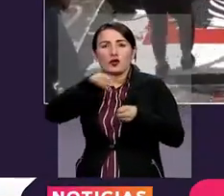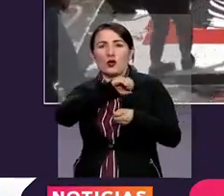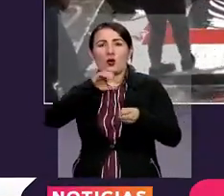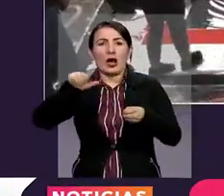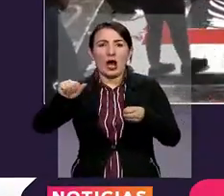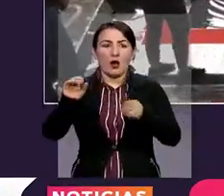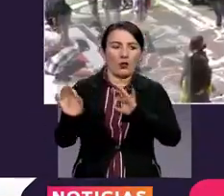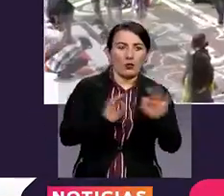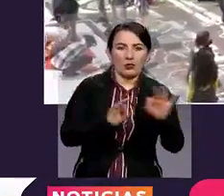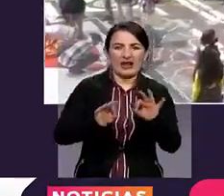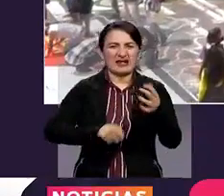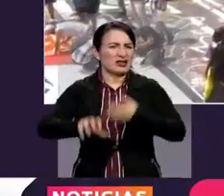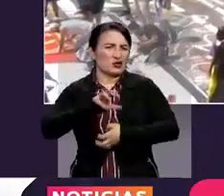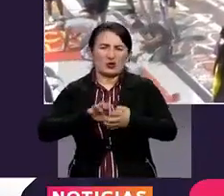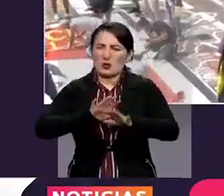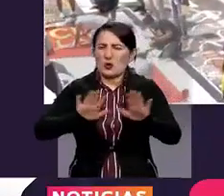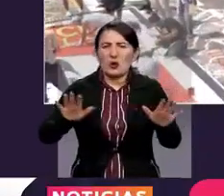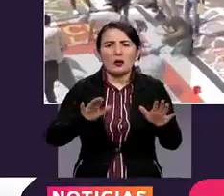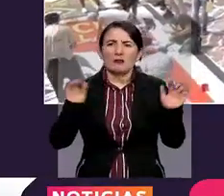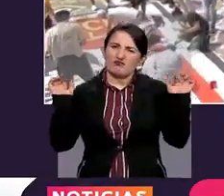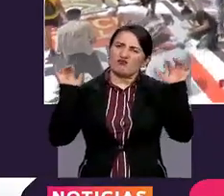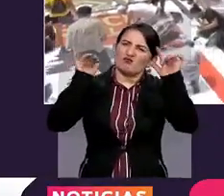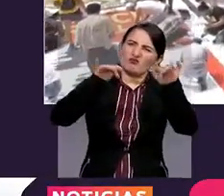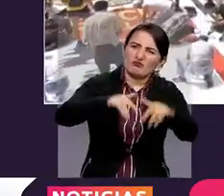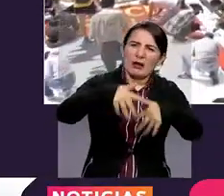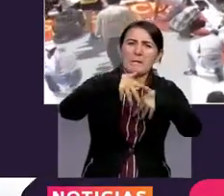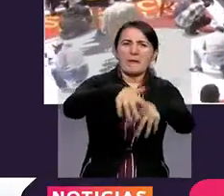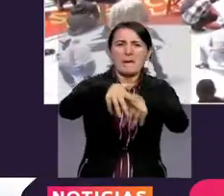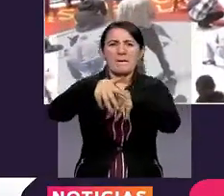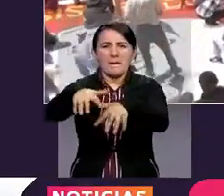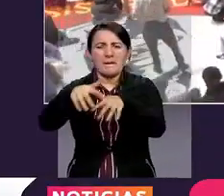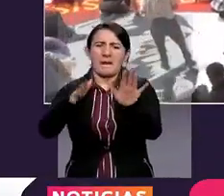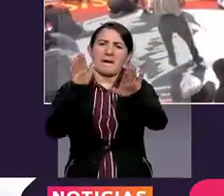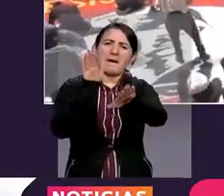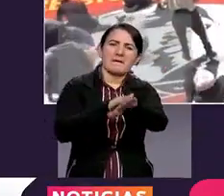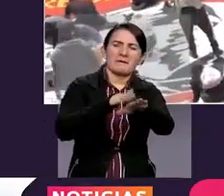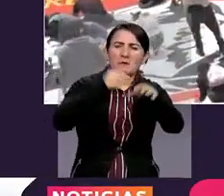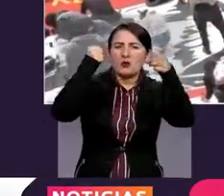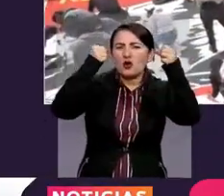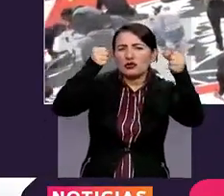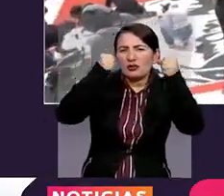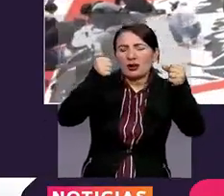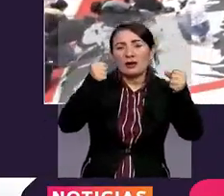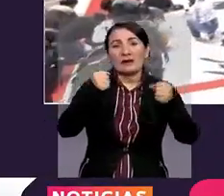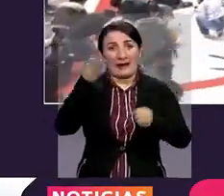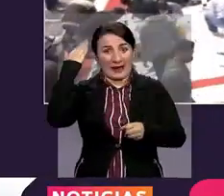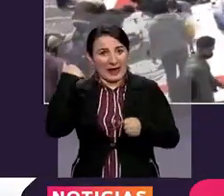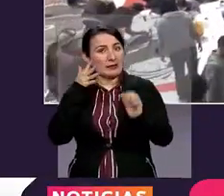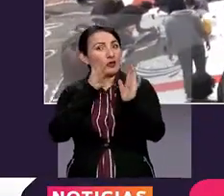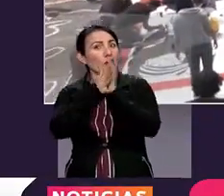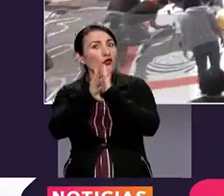FORMAS DE CONCEBIR LA